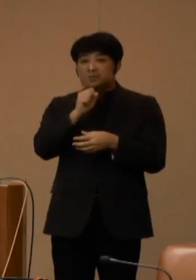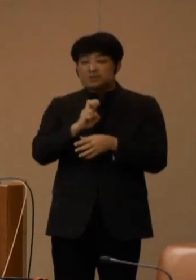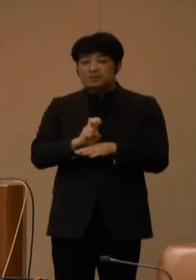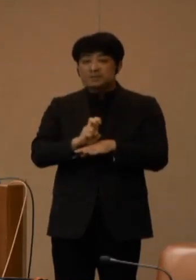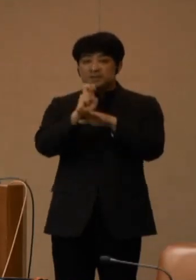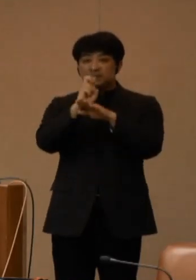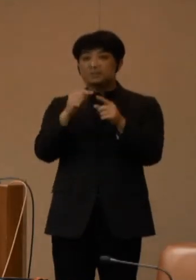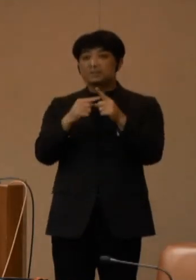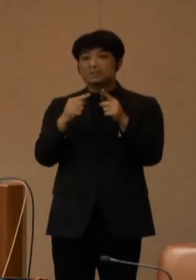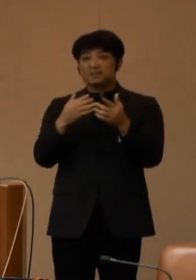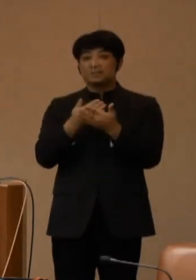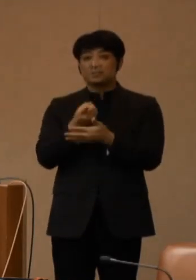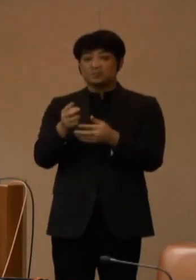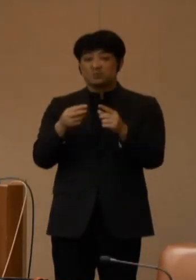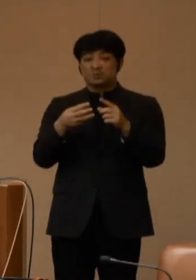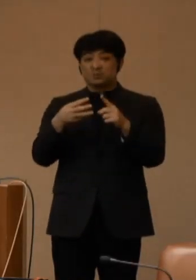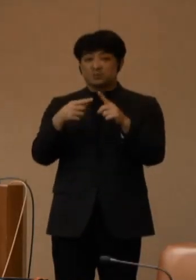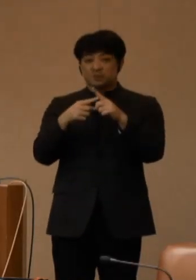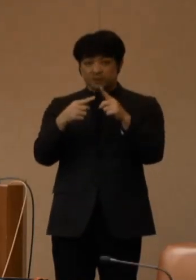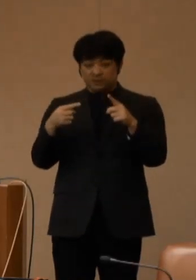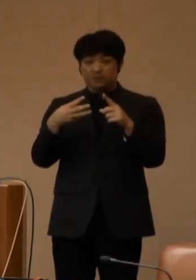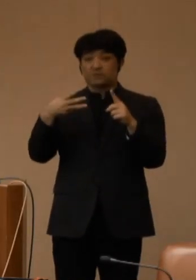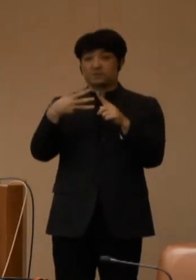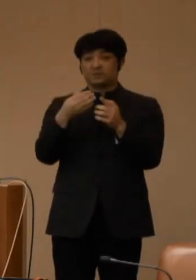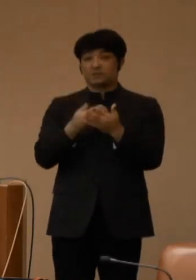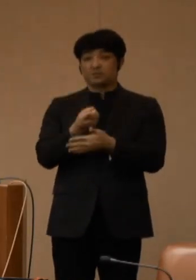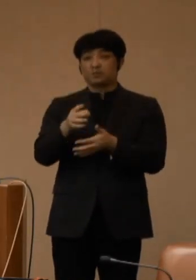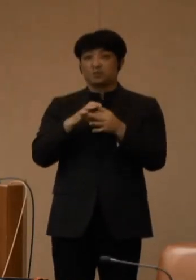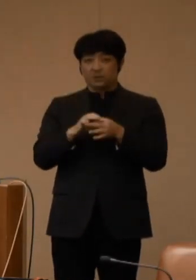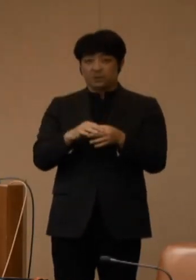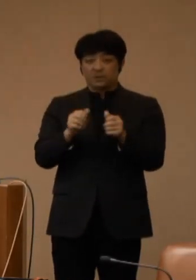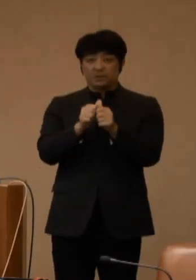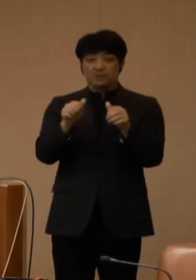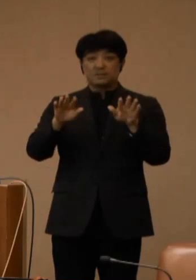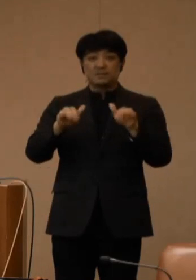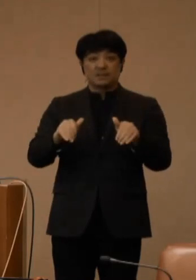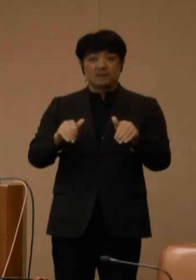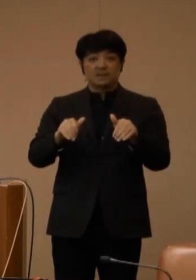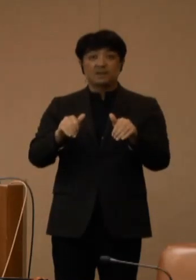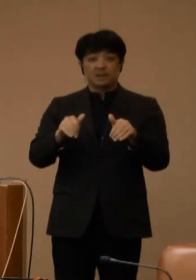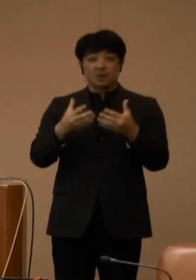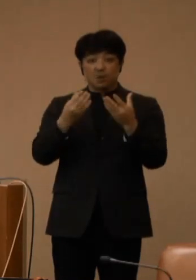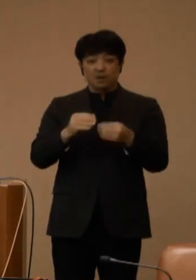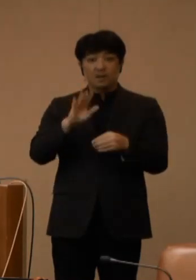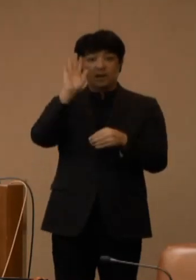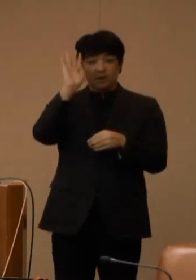新成人に対して式典終了後の宴会を控えるよう